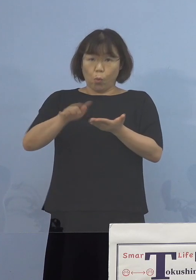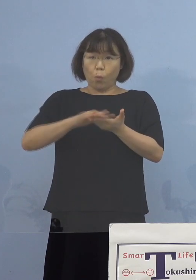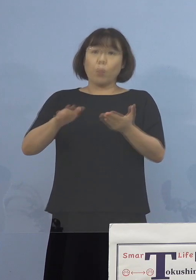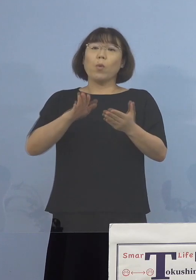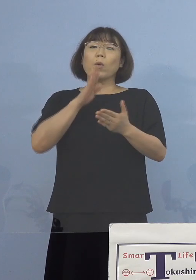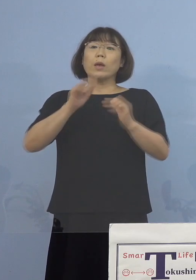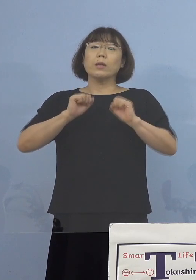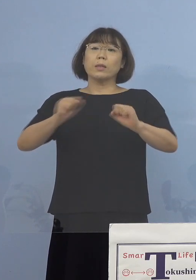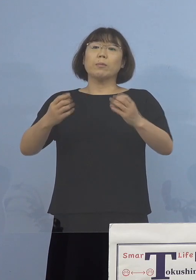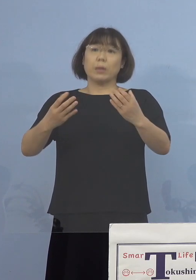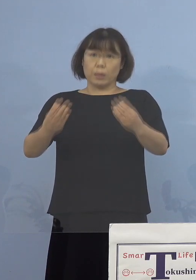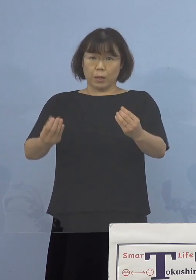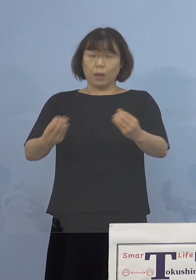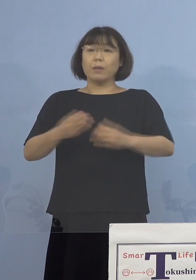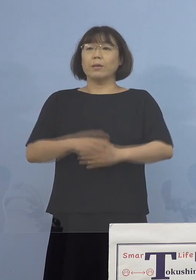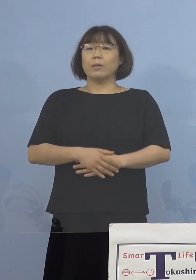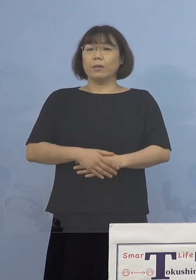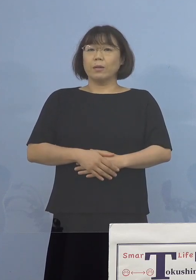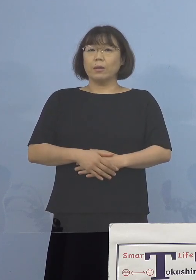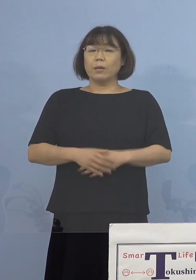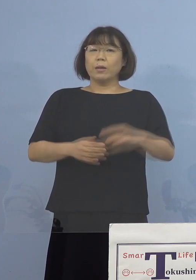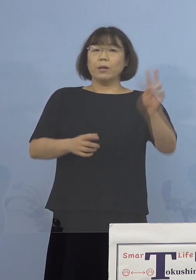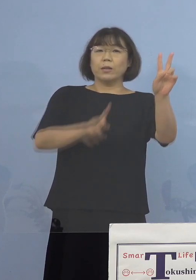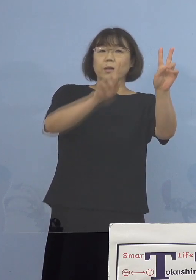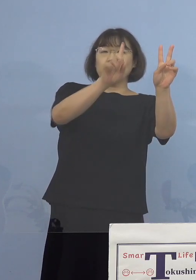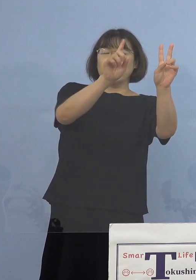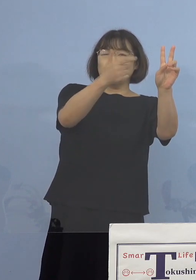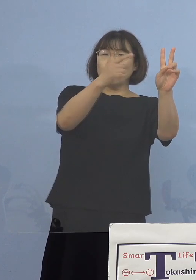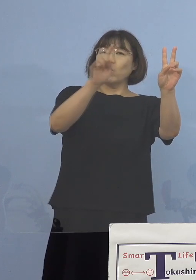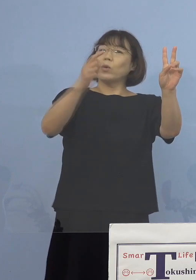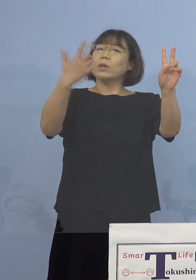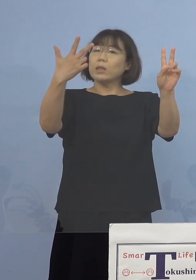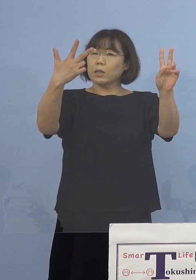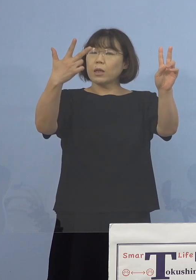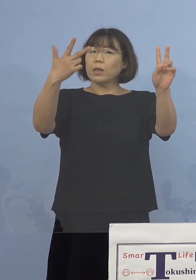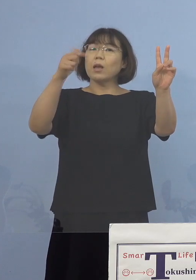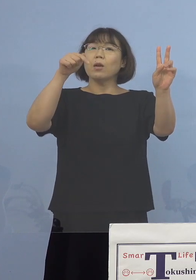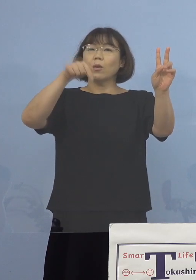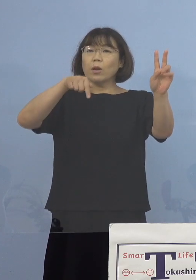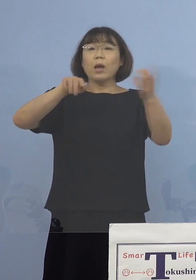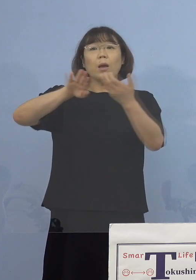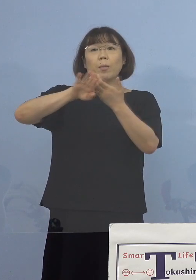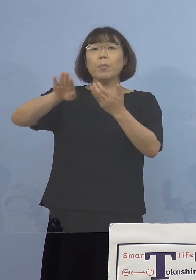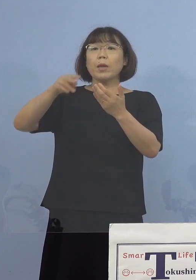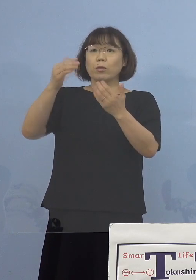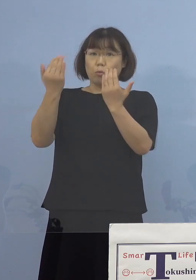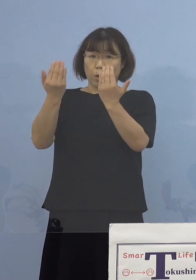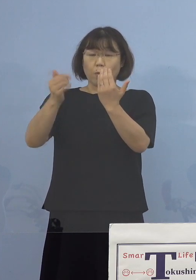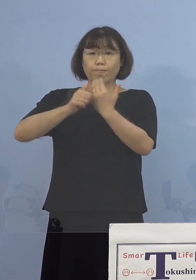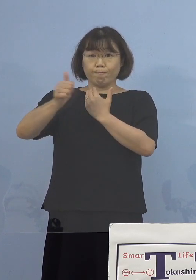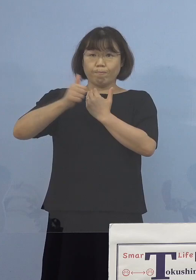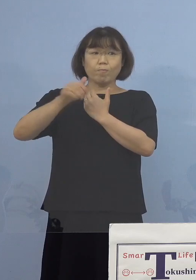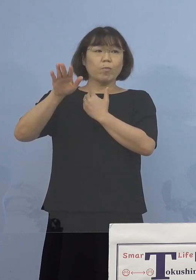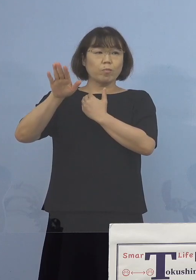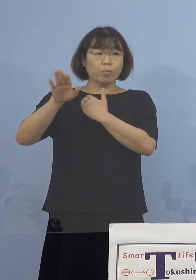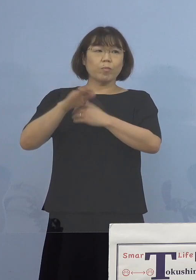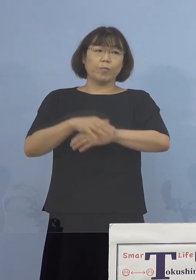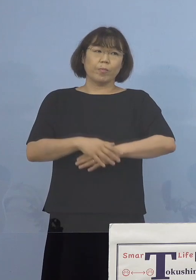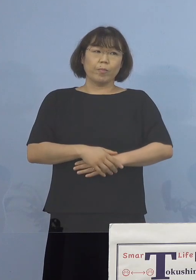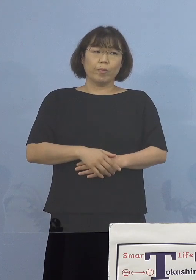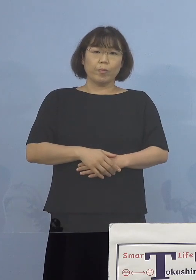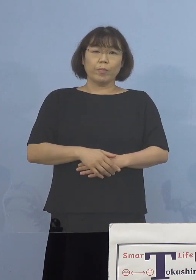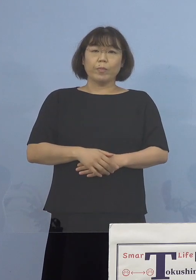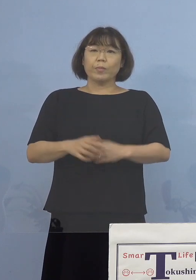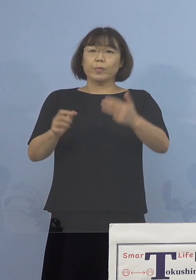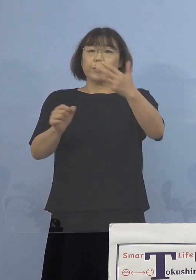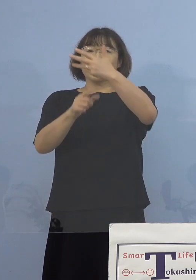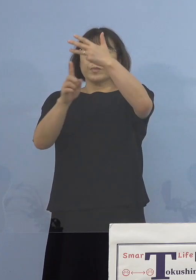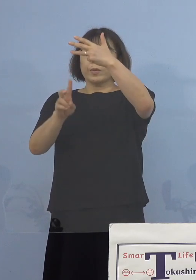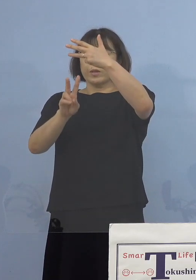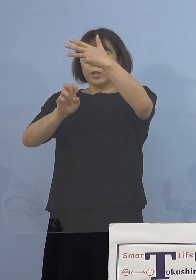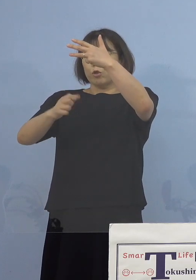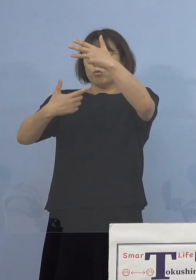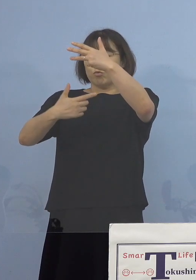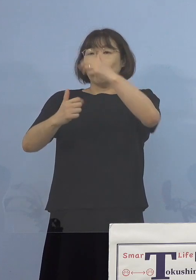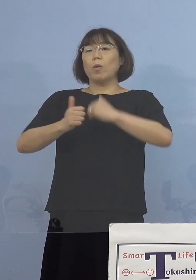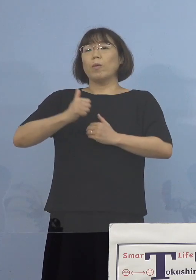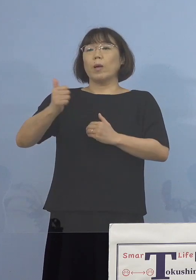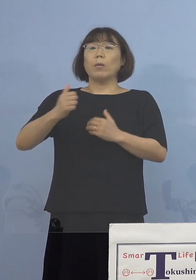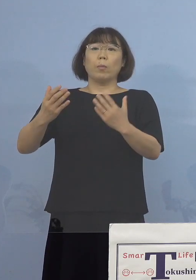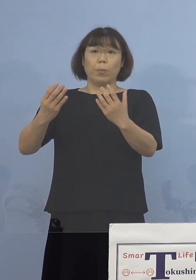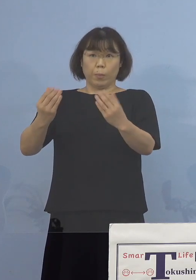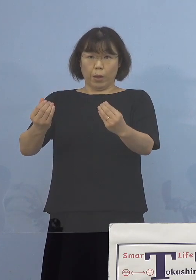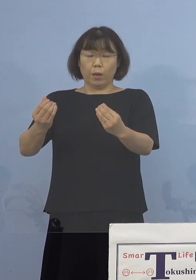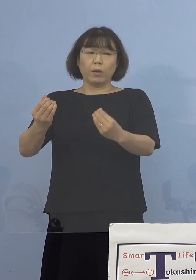また、2,617例目の方、こちらは別の学校になりますが 8月26日の登校が確認されておりますので